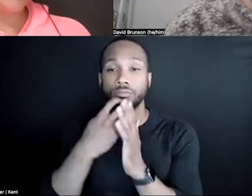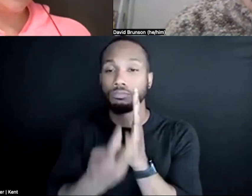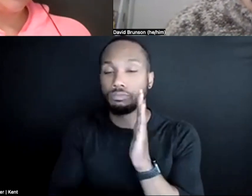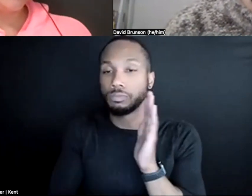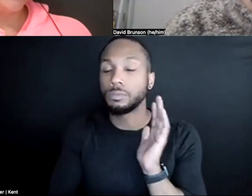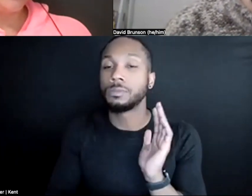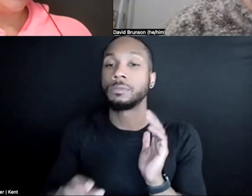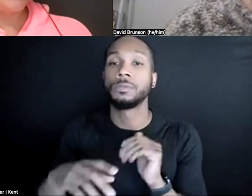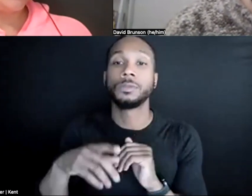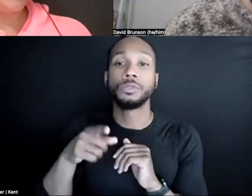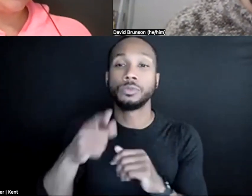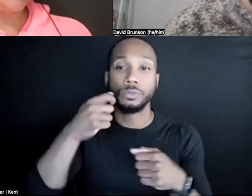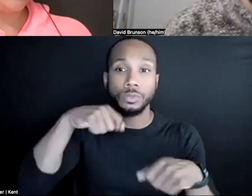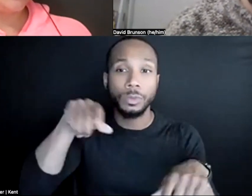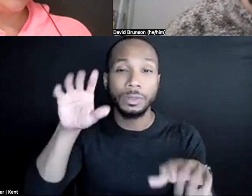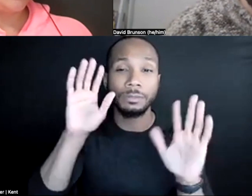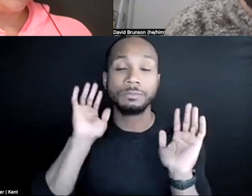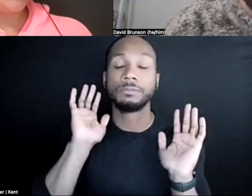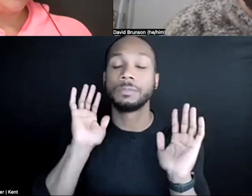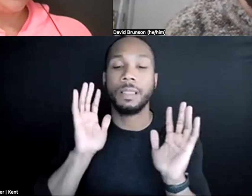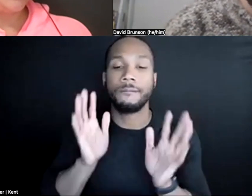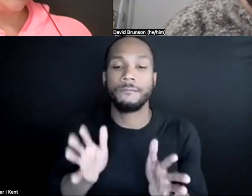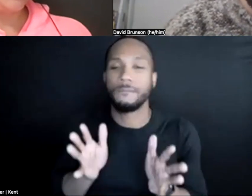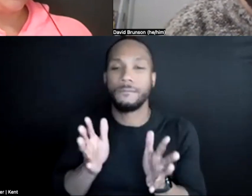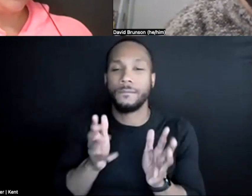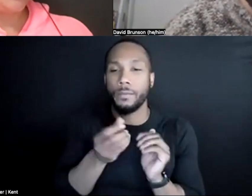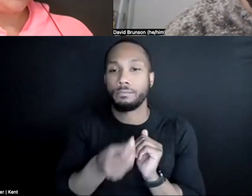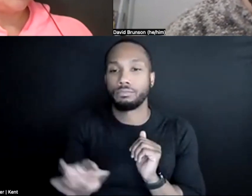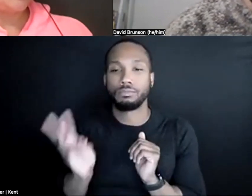you surrender until only pieces are left I do the same